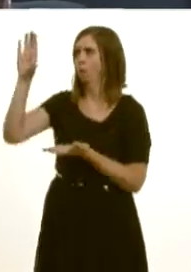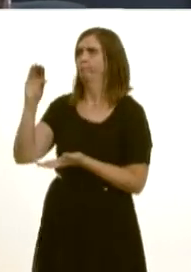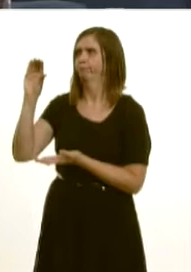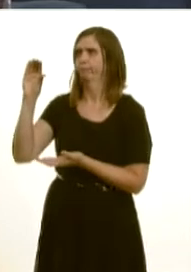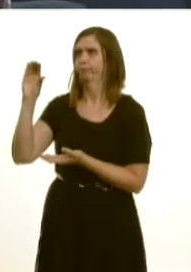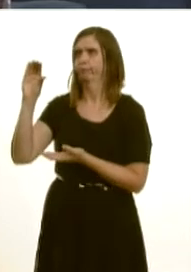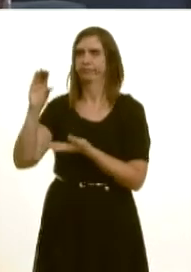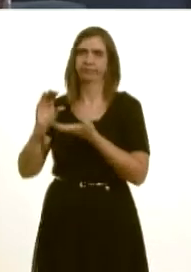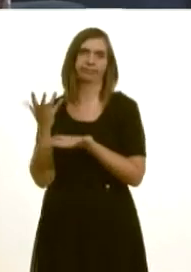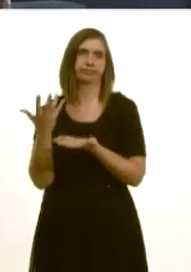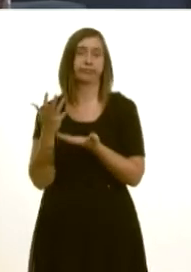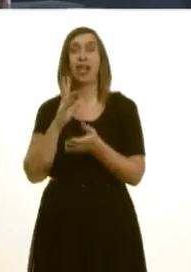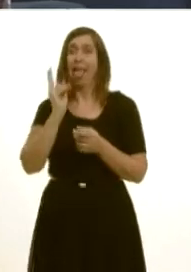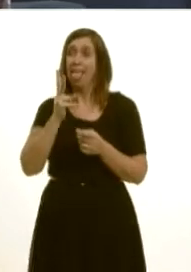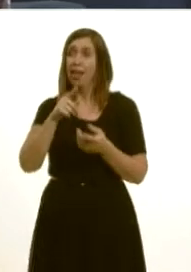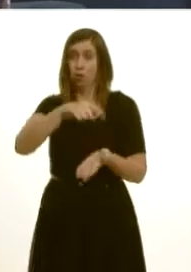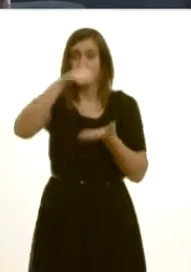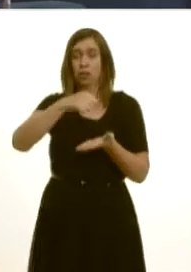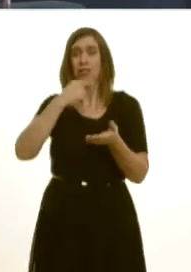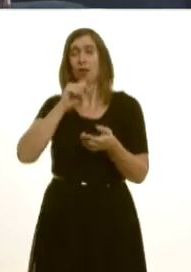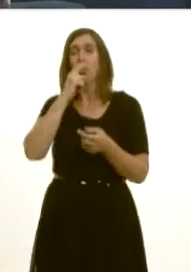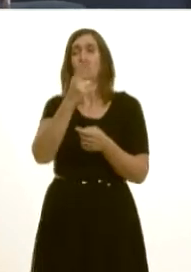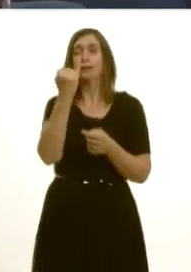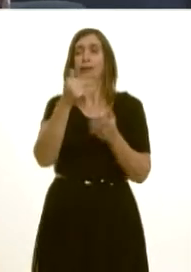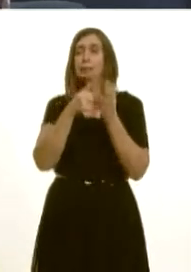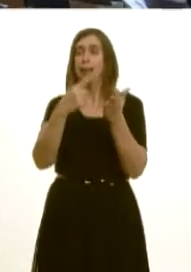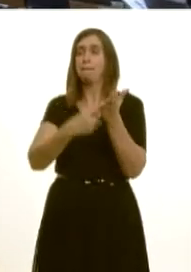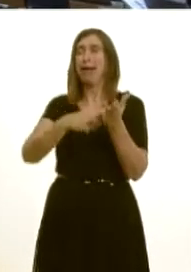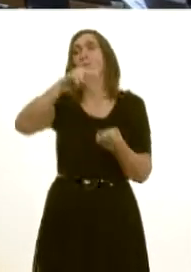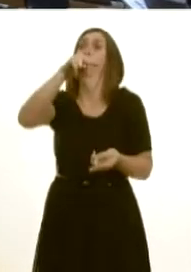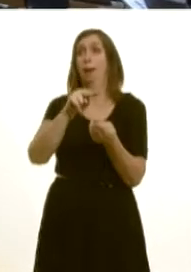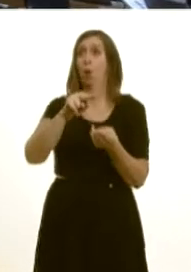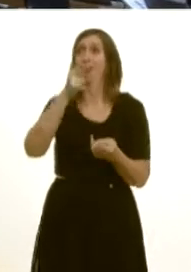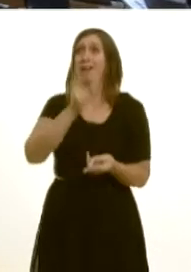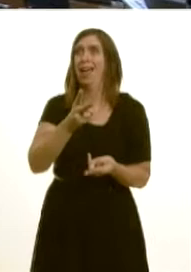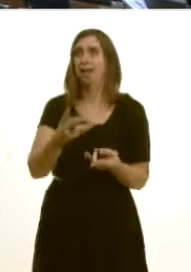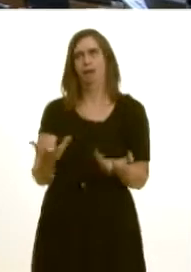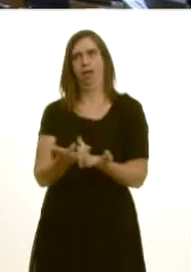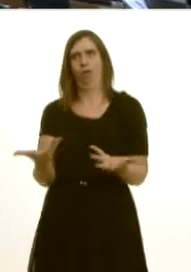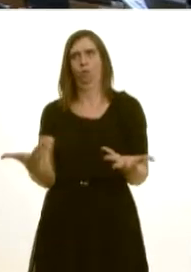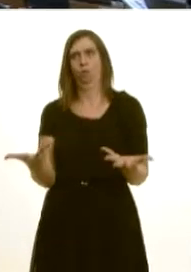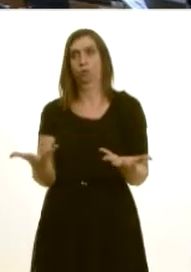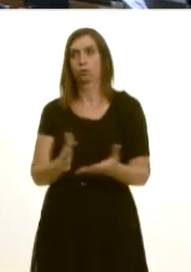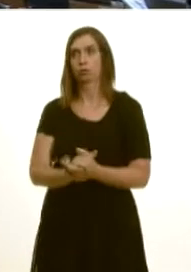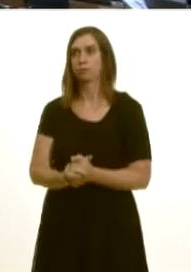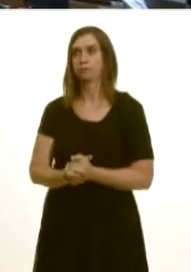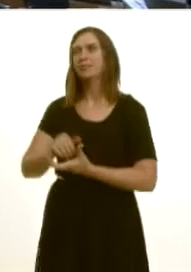yn y gyllideb arfaethedig, toriad pellach o £26 miliwn yn y maes hwn?